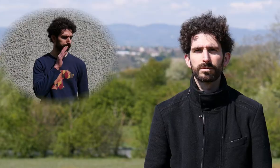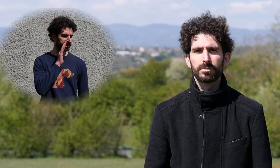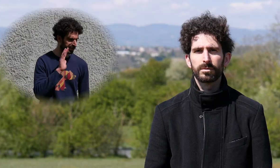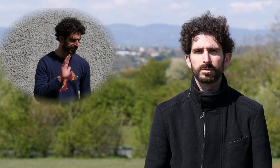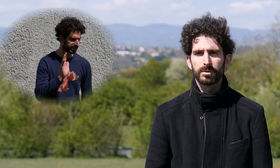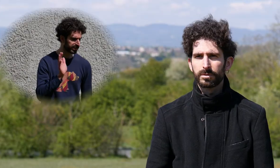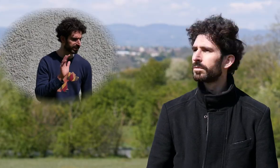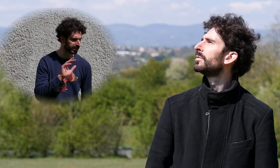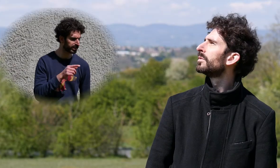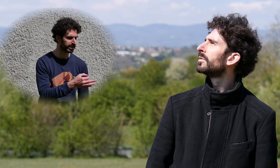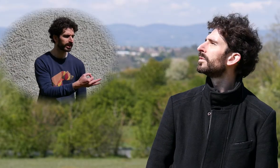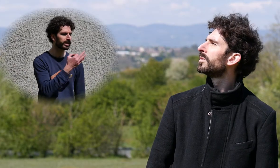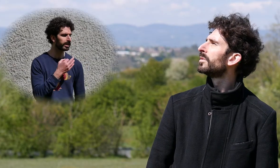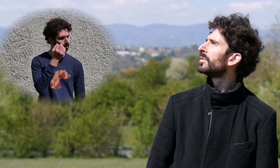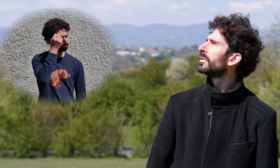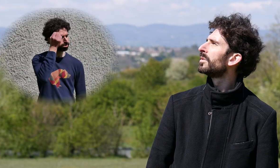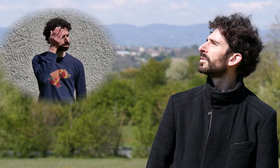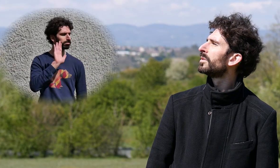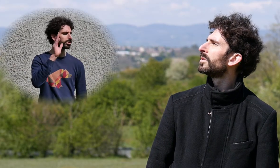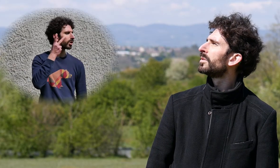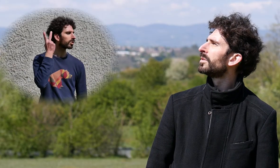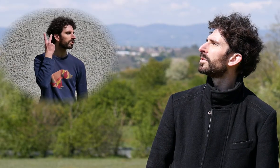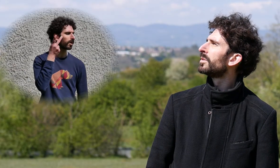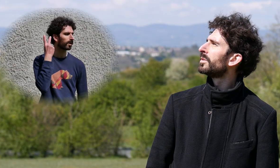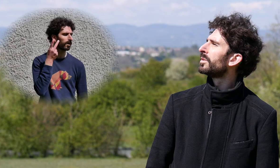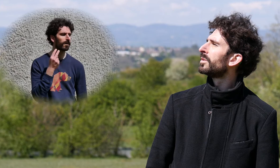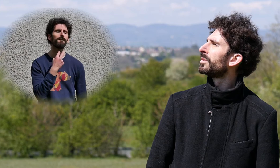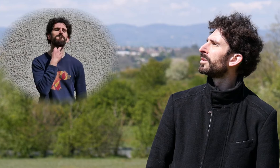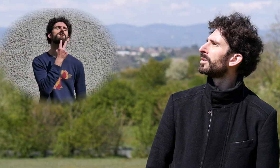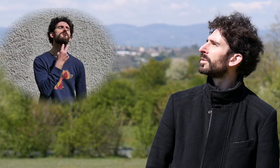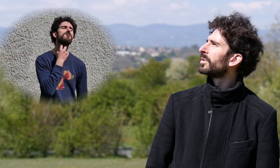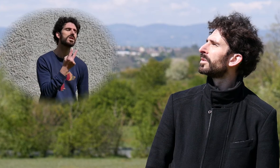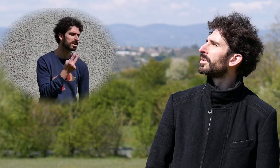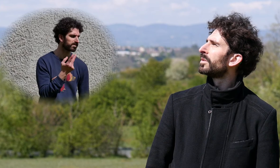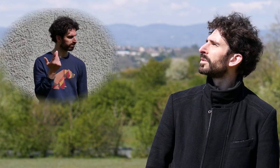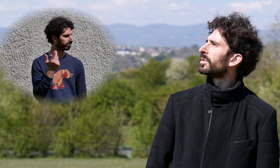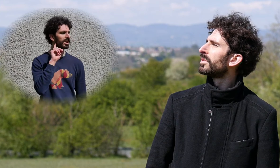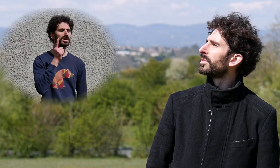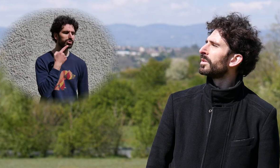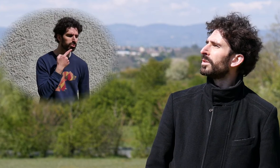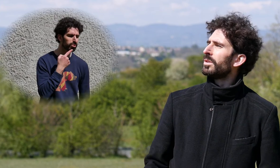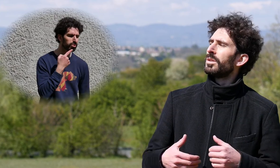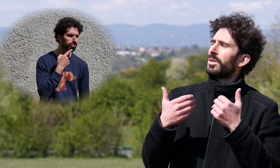* Pssst, tu me dis que la parole intérieure * * des entendants, c'est une voix. * * Et les sourds ? *